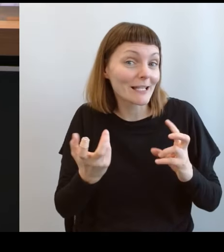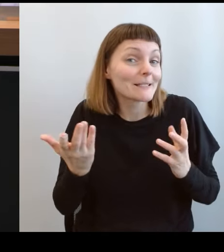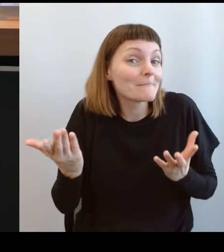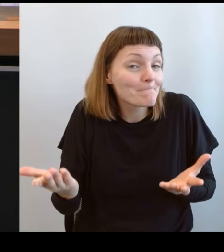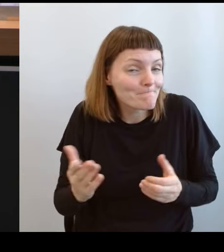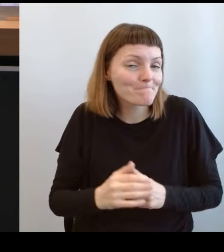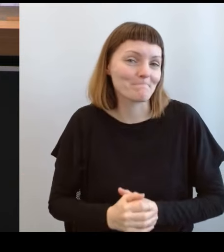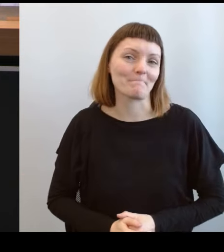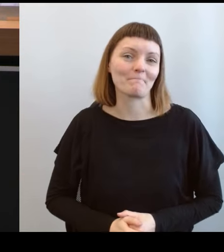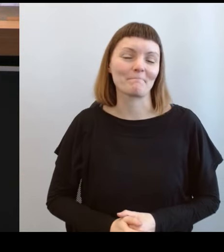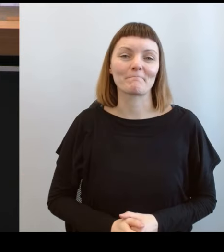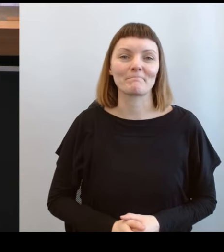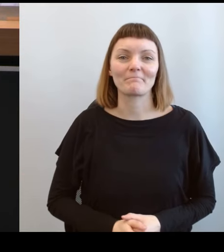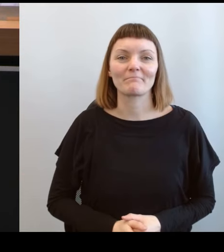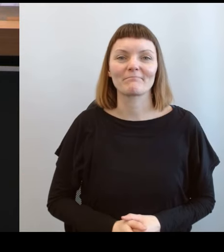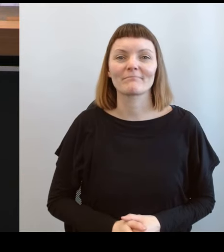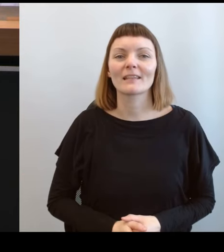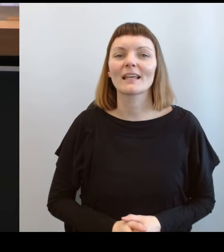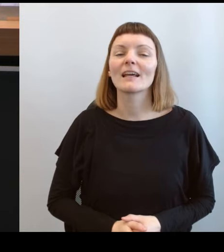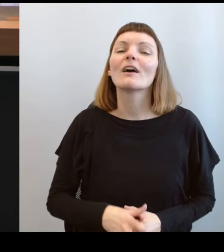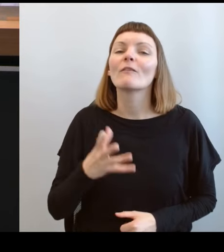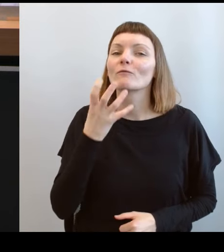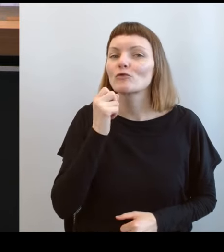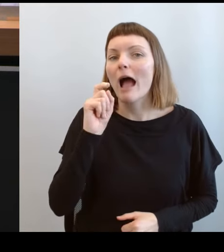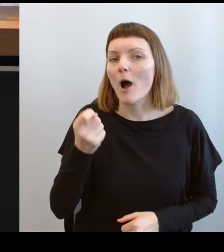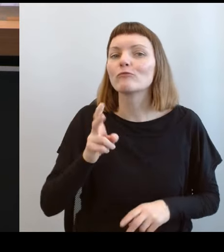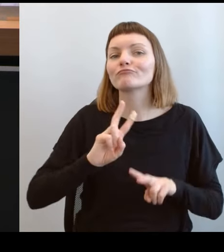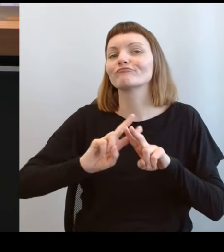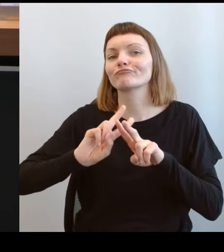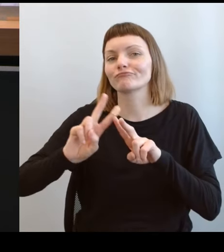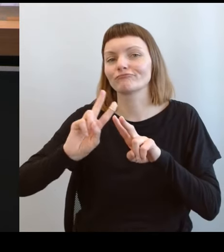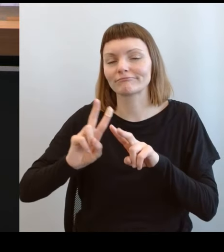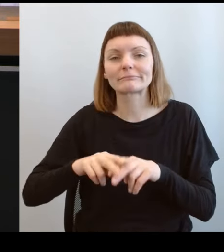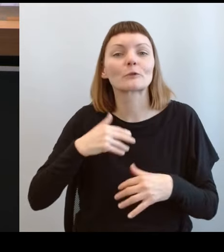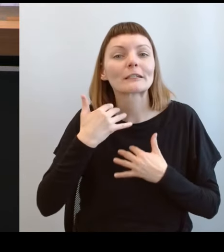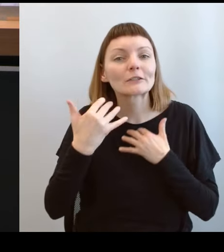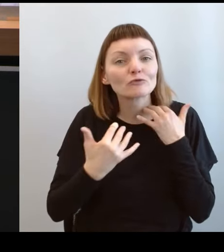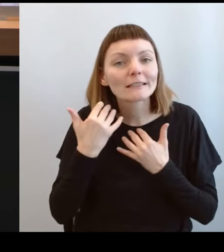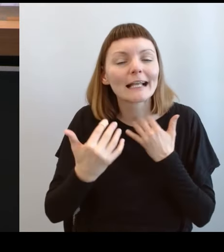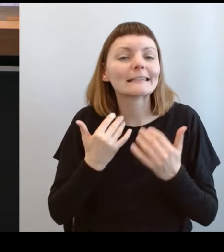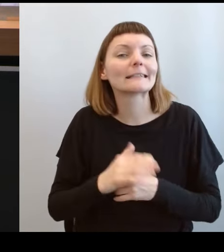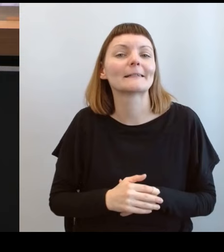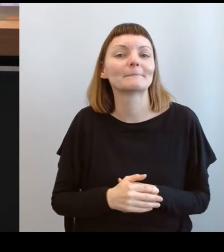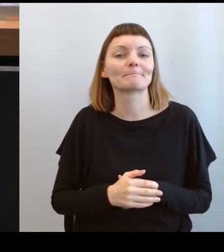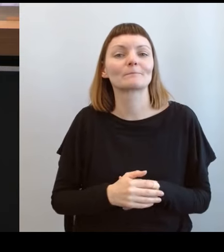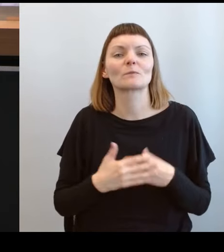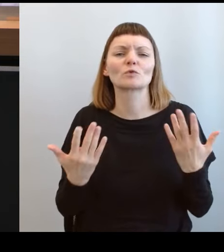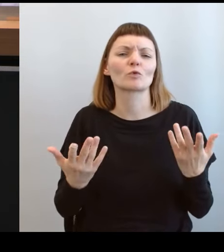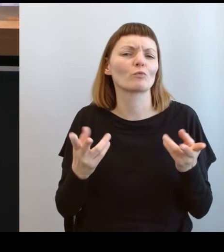Sie auch gerade wieder erzählt haben, weil sie so nicht stimmt und auch von grünen Finanzsenatoren hier in dieser Stadt nicht umgesetzt